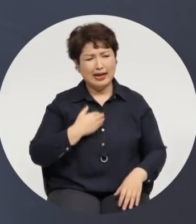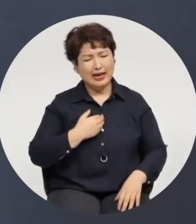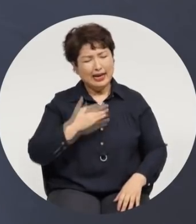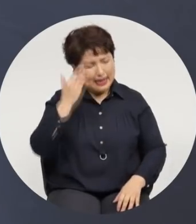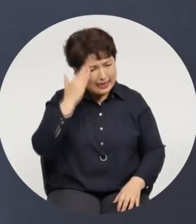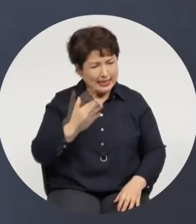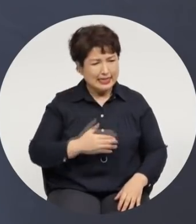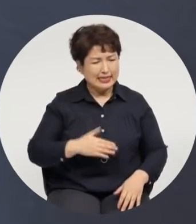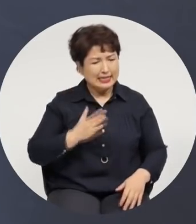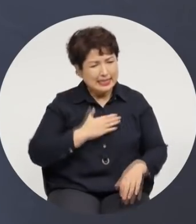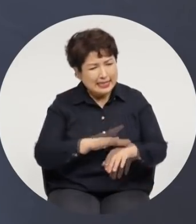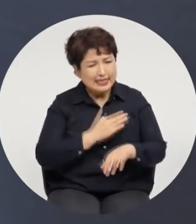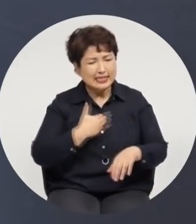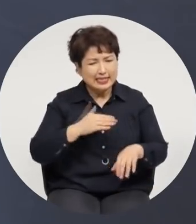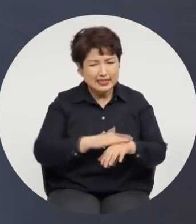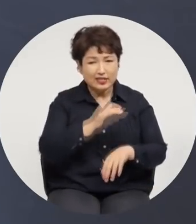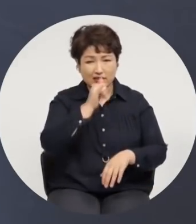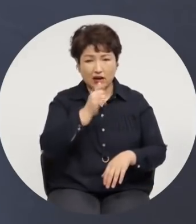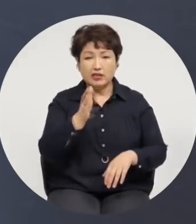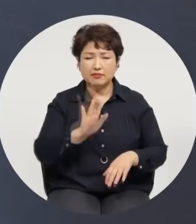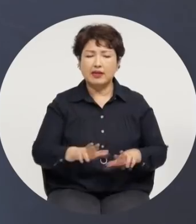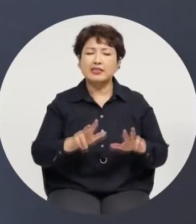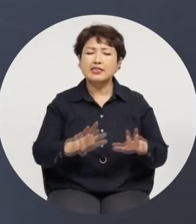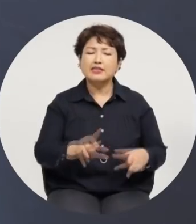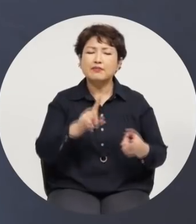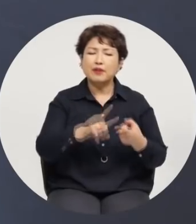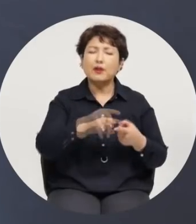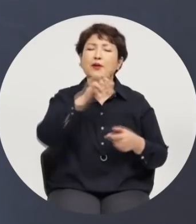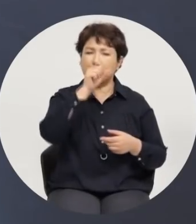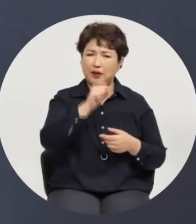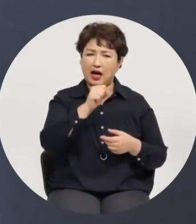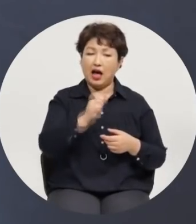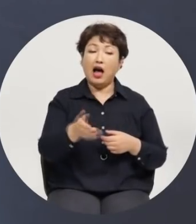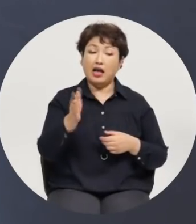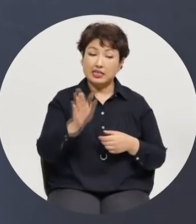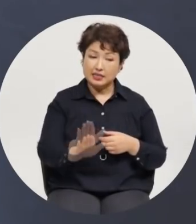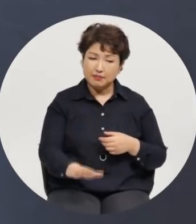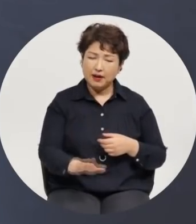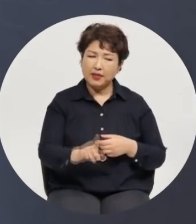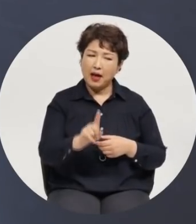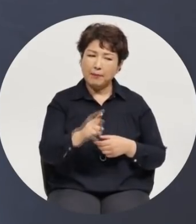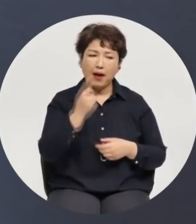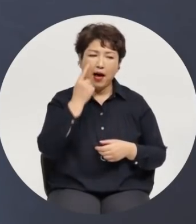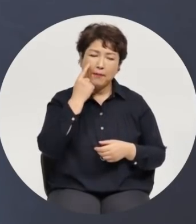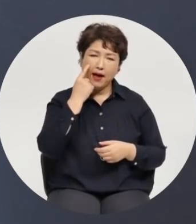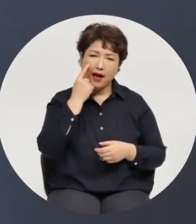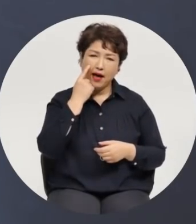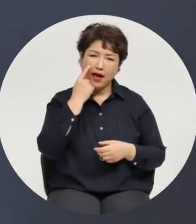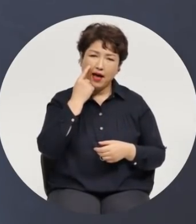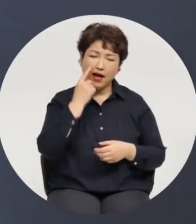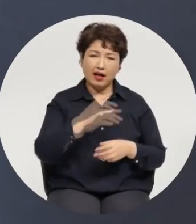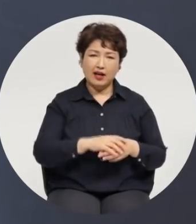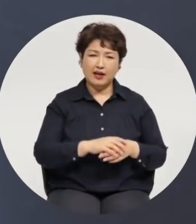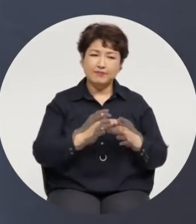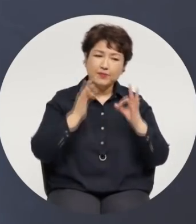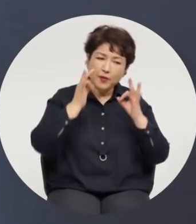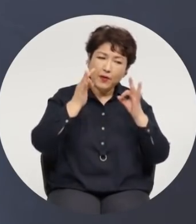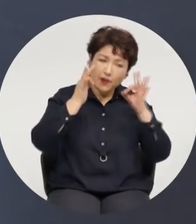그러니까 '이대로도 좋다!' '그래도 한번 되는 데까지 시도해 보자!'